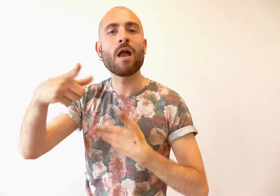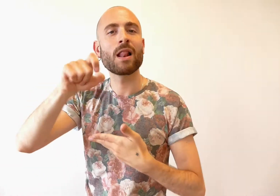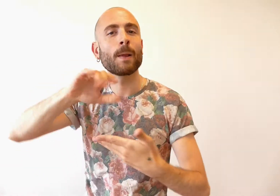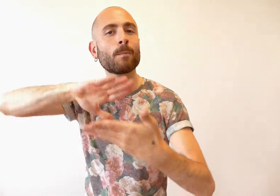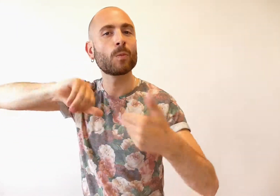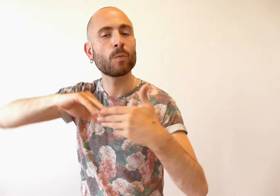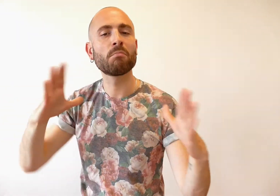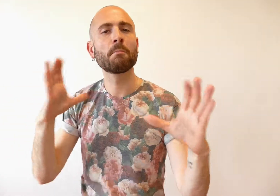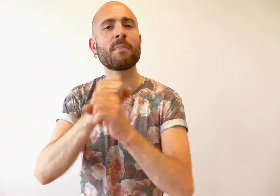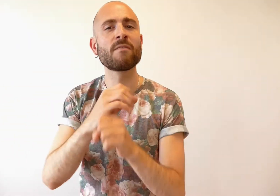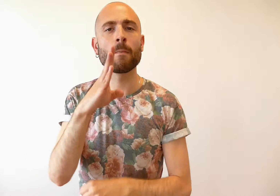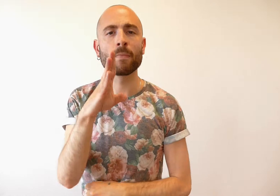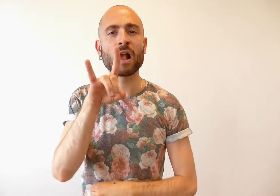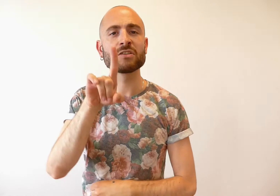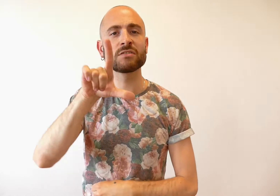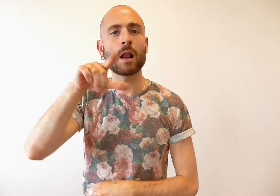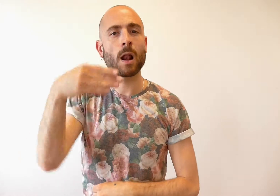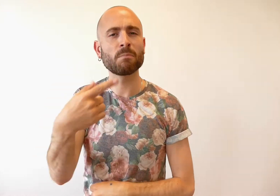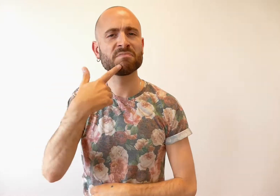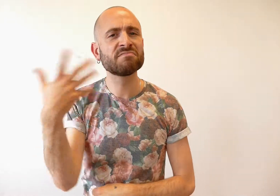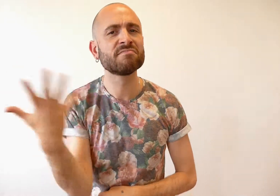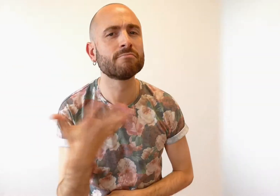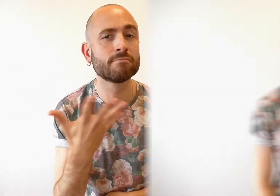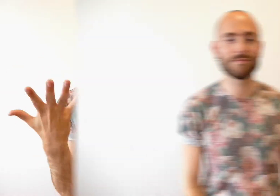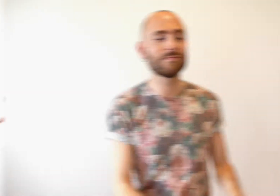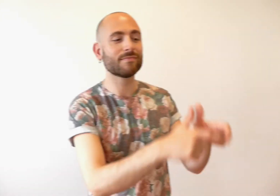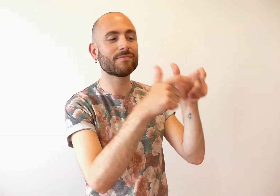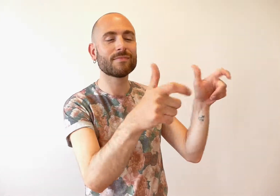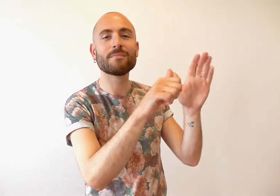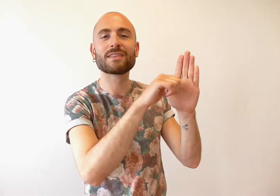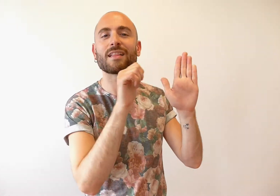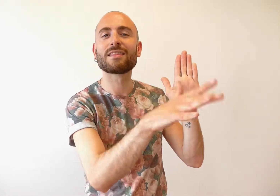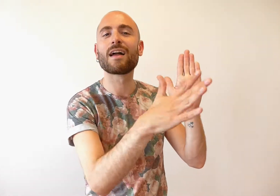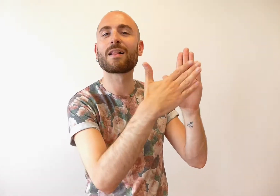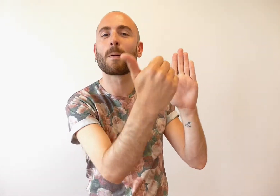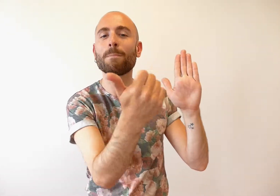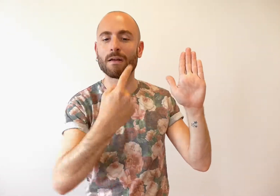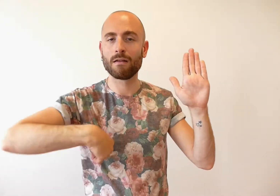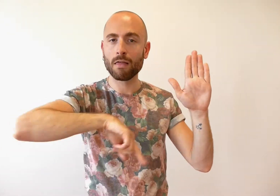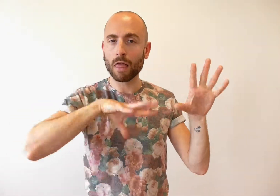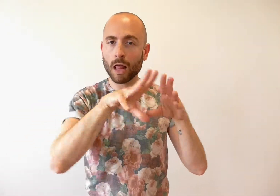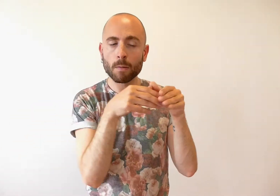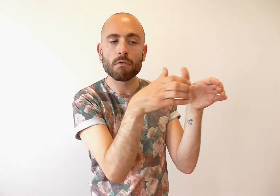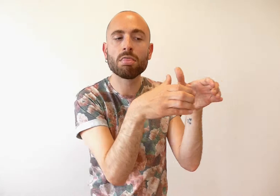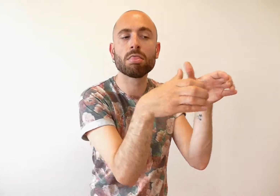l'équipe participera à la bibliothèque hors les murs dont le sigle est BHLM... mais qu’est ce que cela signifie ?